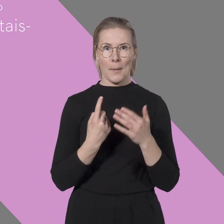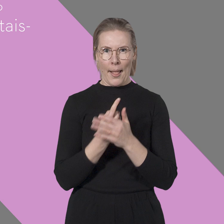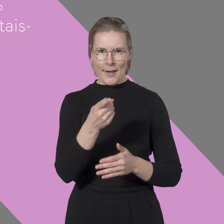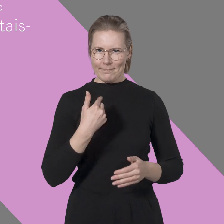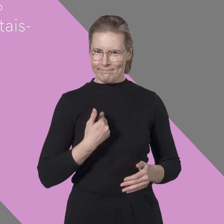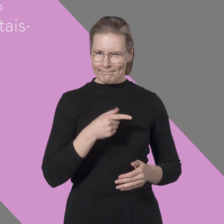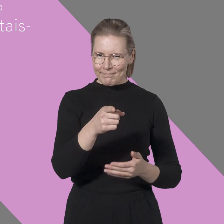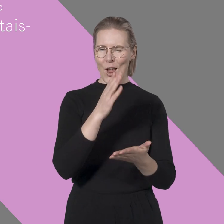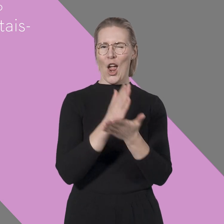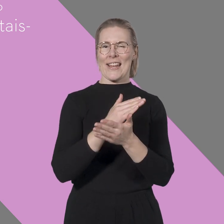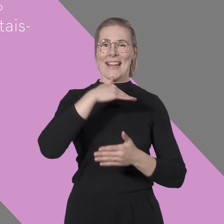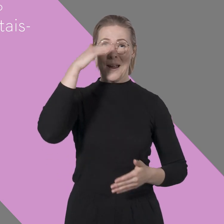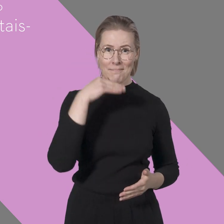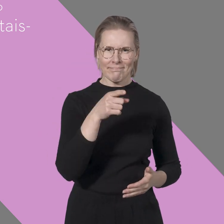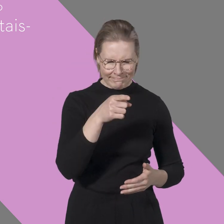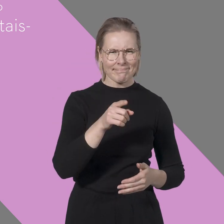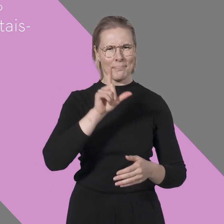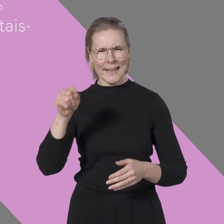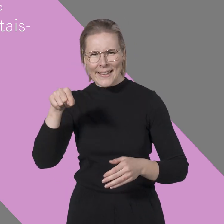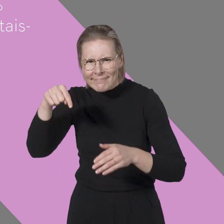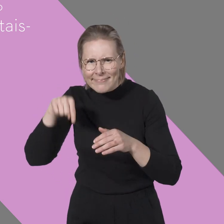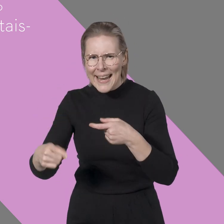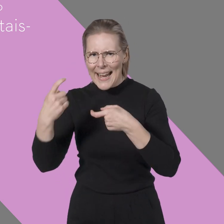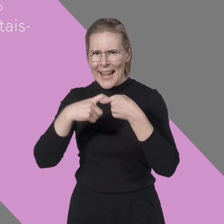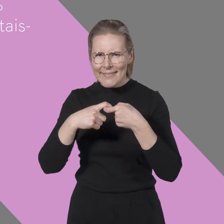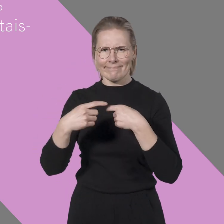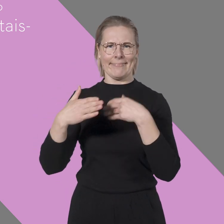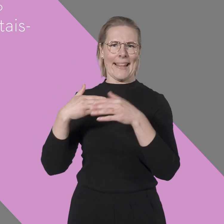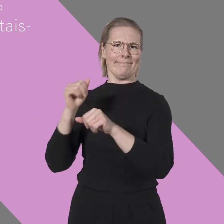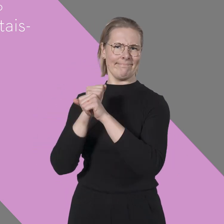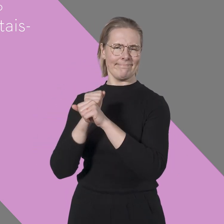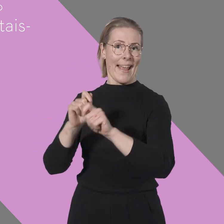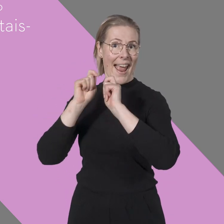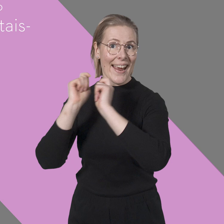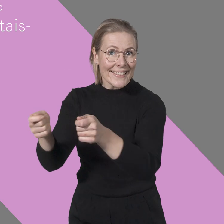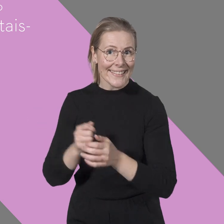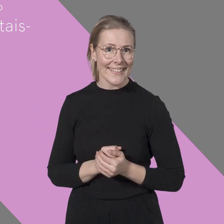Jos koet olevasi hakemamme henkilö, käy täyttämässä hakulomake - oheisen linkin kautta.